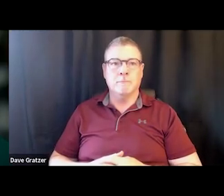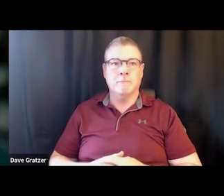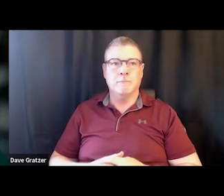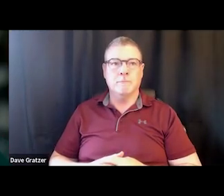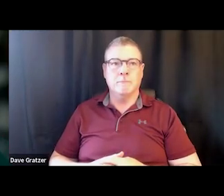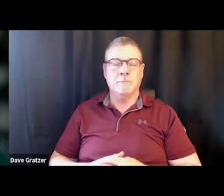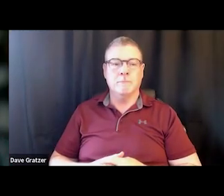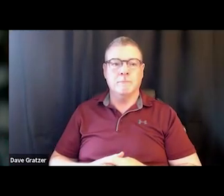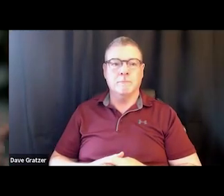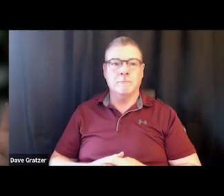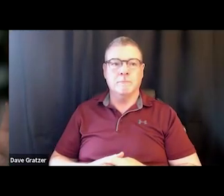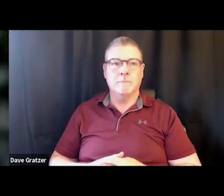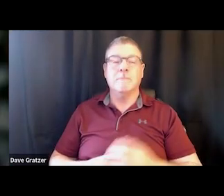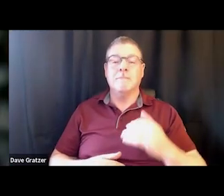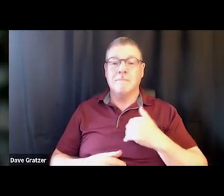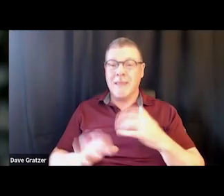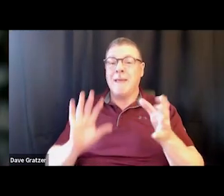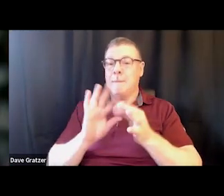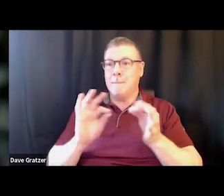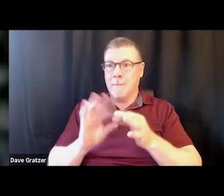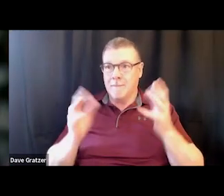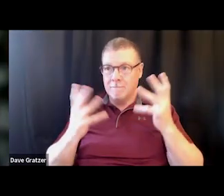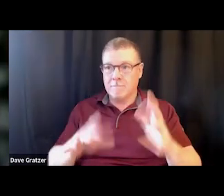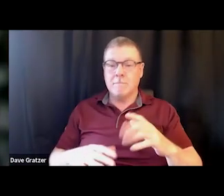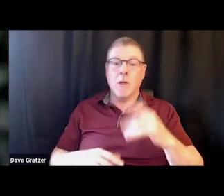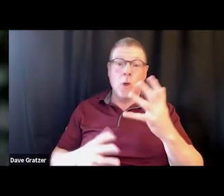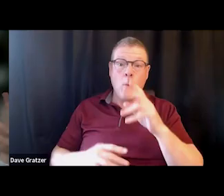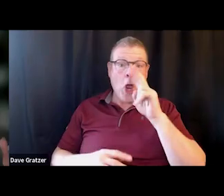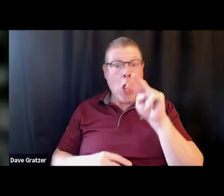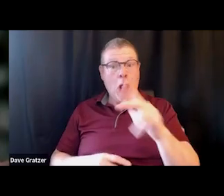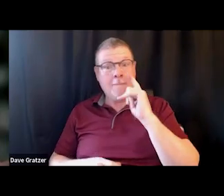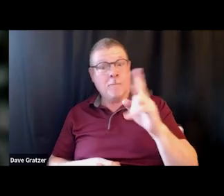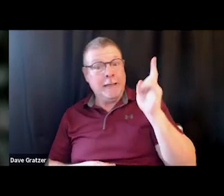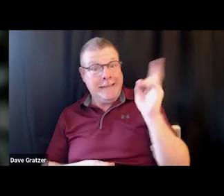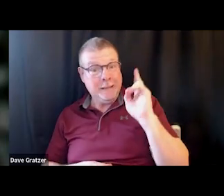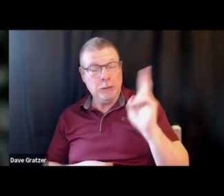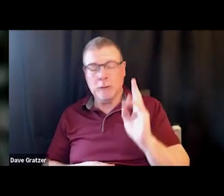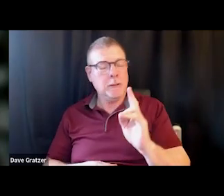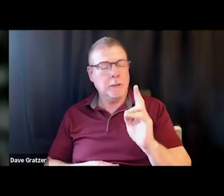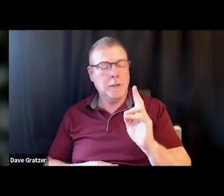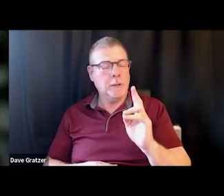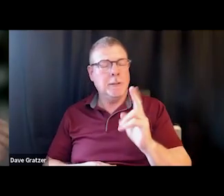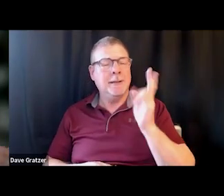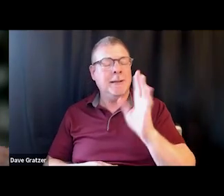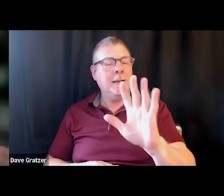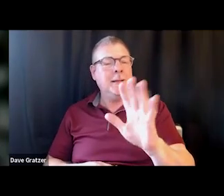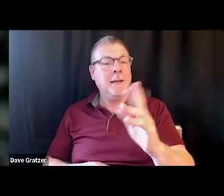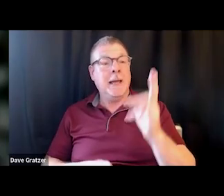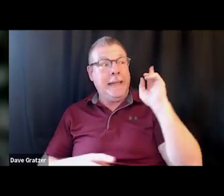Como mencioné antes, no queremos solo evaluar un historial de lesión cerebral, sino que queremos averiguar qué síntomas están presentes. Esto también es crítico